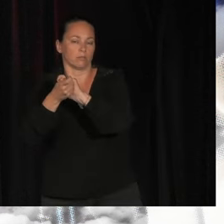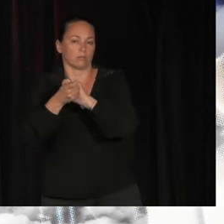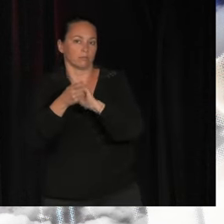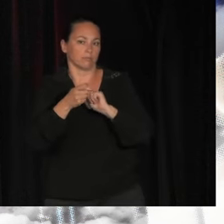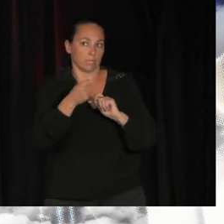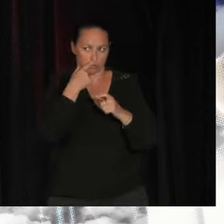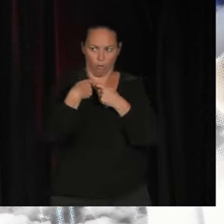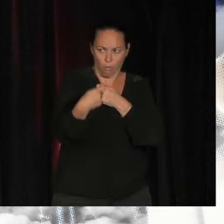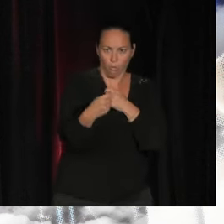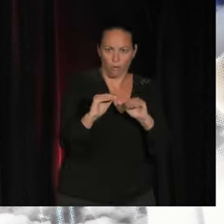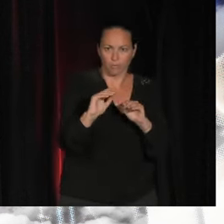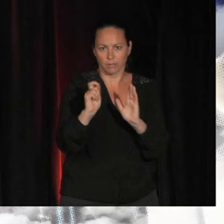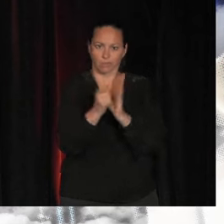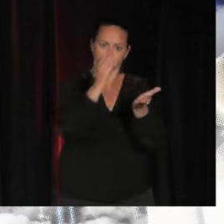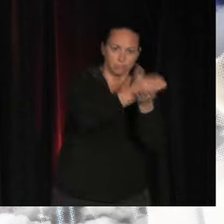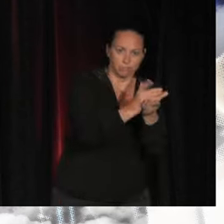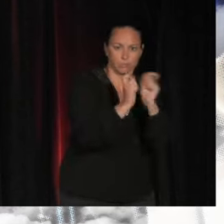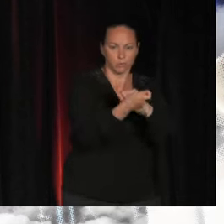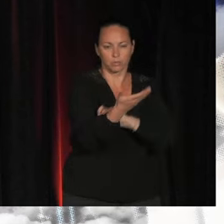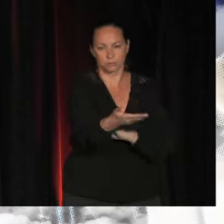Justement, on en parle un petit peu de diffuser des parties,